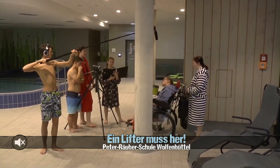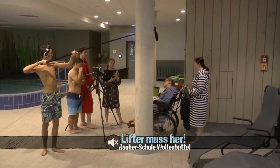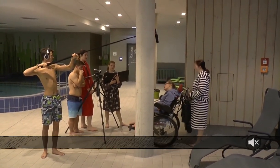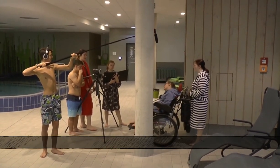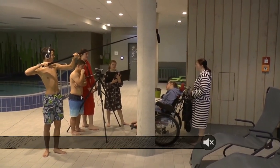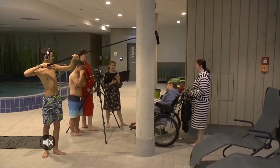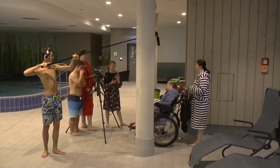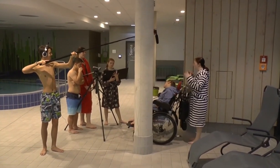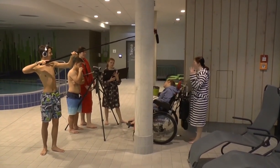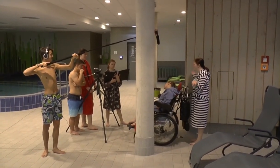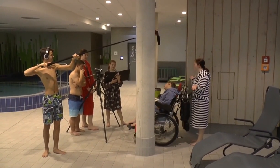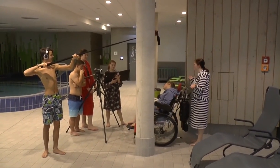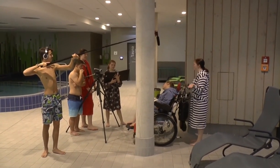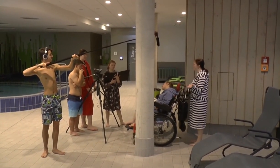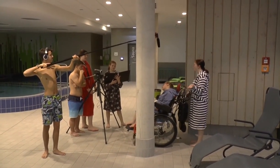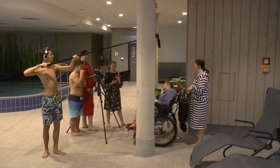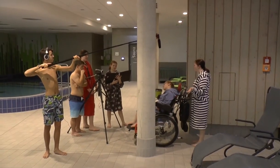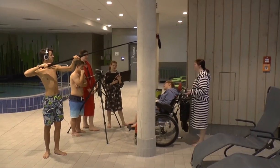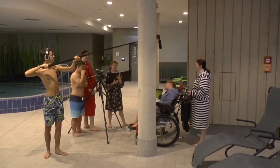Man, hier gibts keinen Lifter!